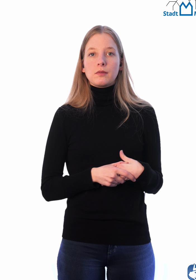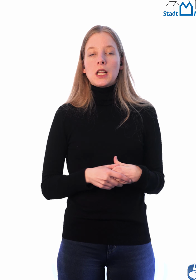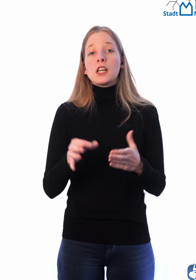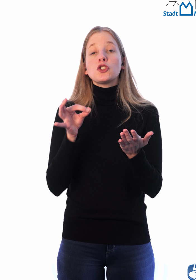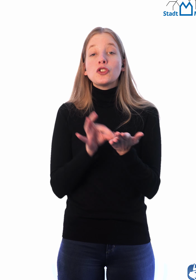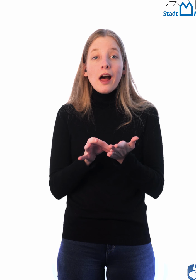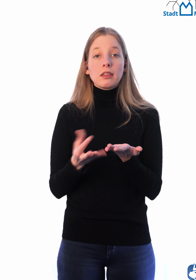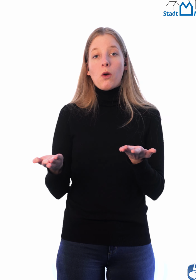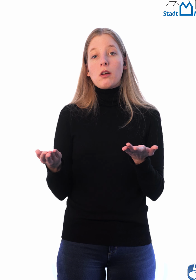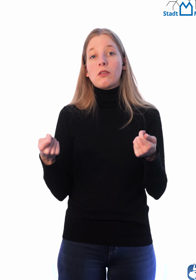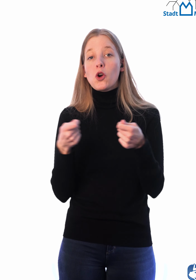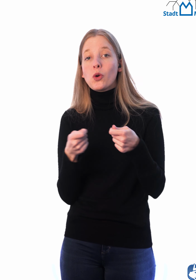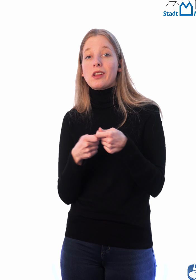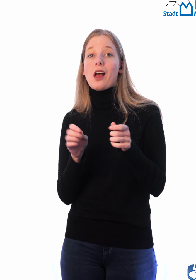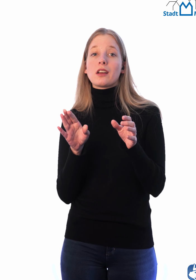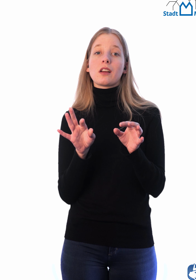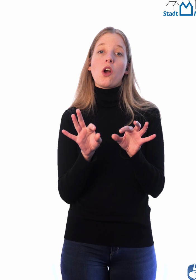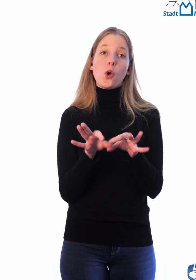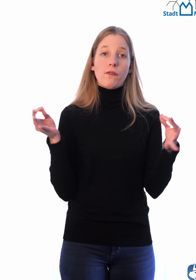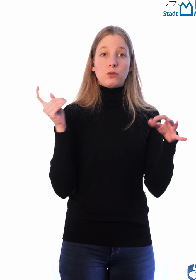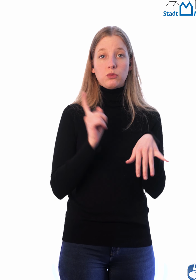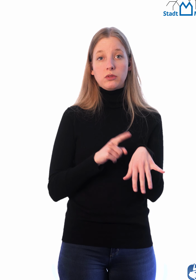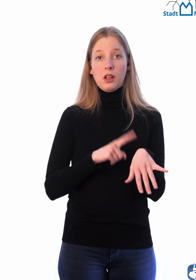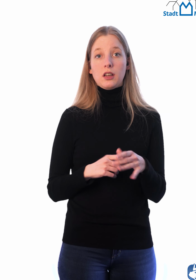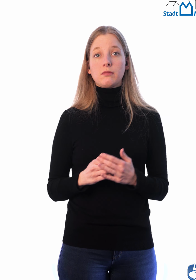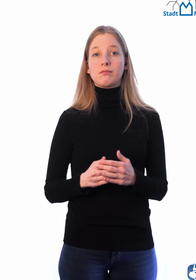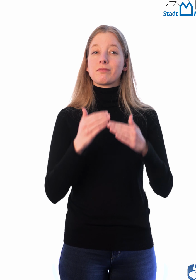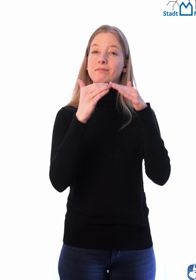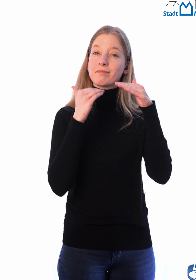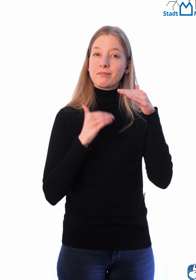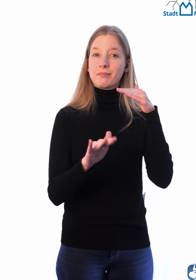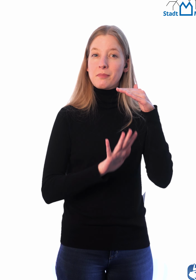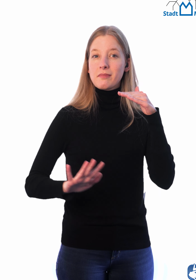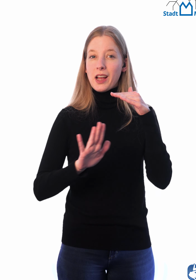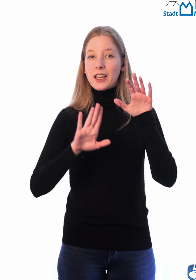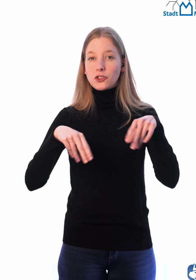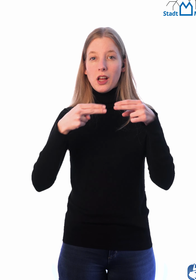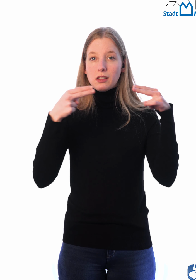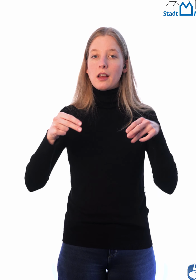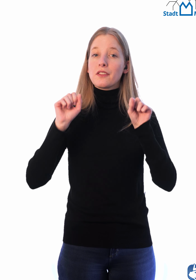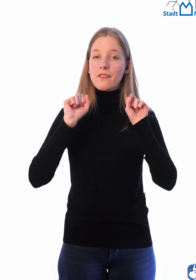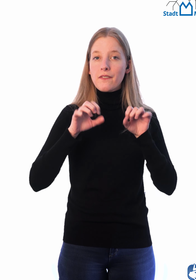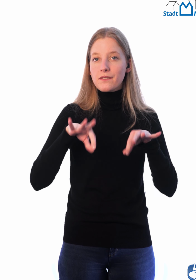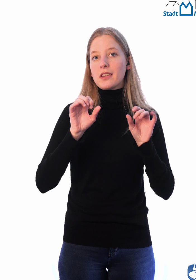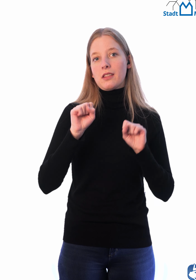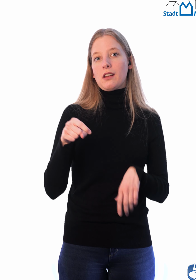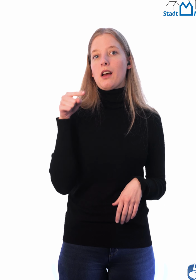Standorte, Kontakt & Öffnungszeiten Im unteren Bereich der Startseite finden Sie